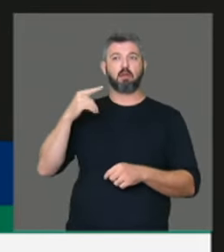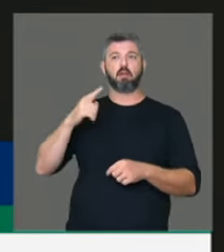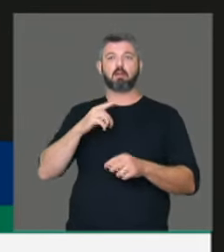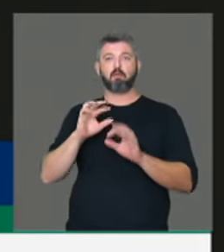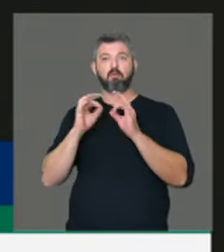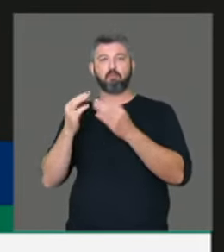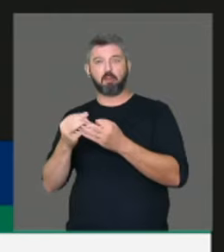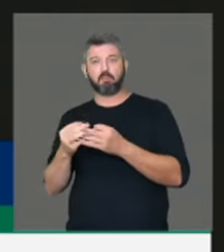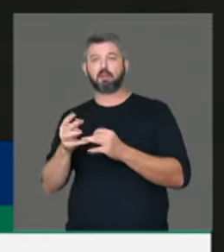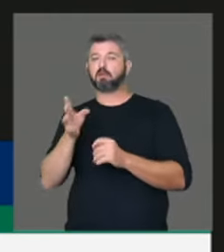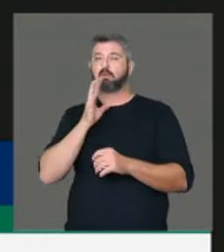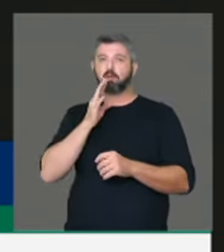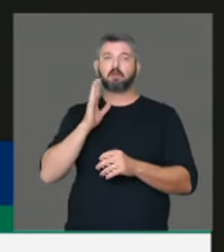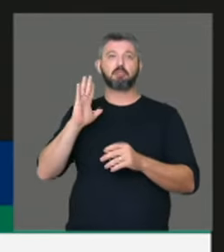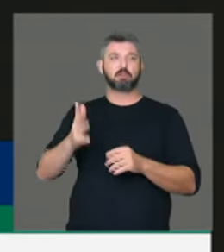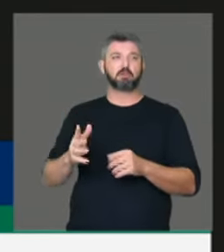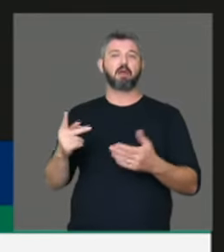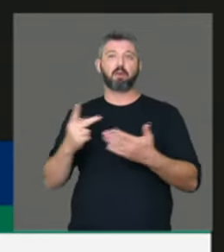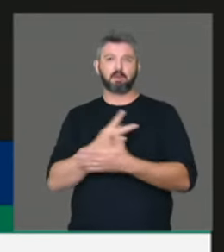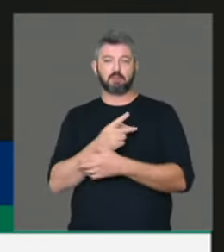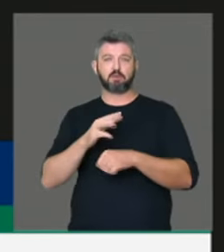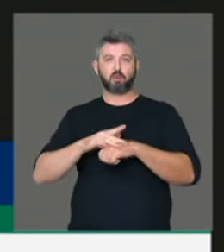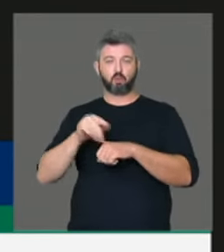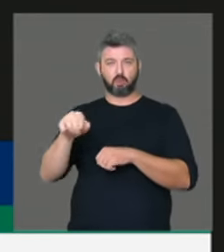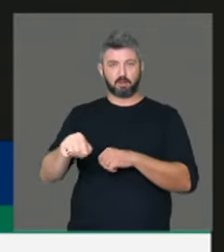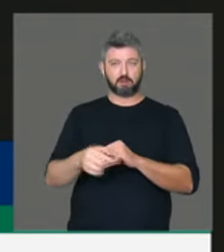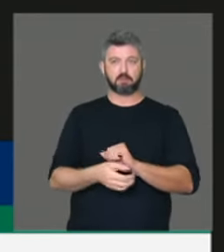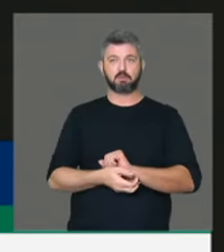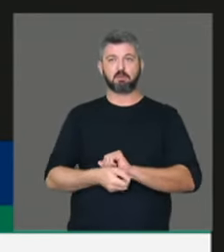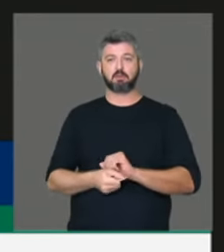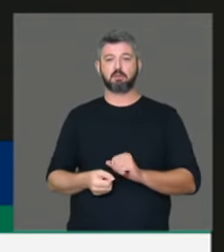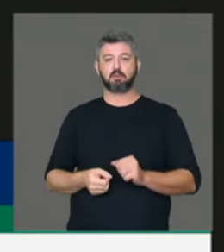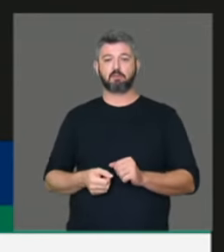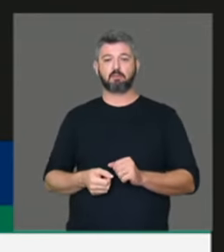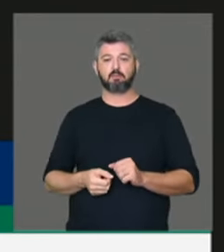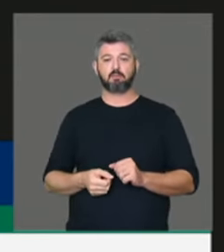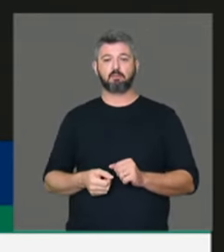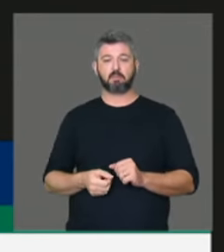ESSA PATOLOGIA, E QUEM PENSA QUE O PARKINSON É SÓ TREMORES ESTÁ TOTALMENTE ENGANADO, A DOENÇA CAUSA